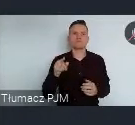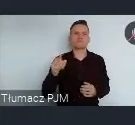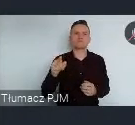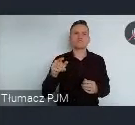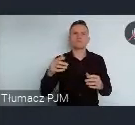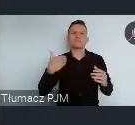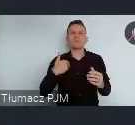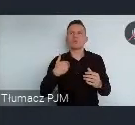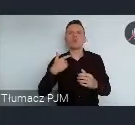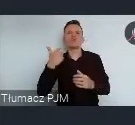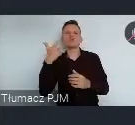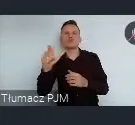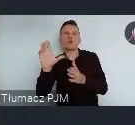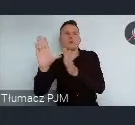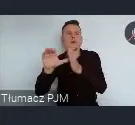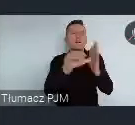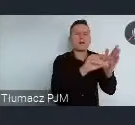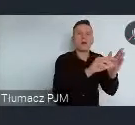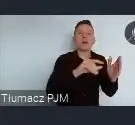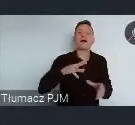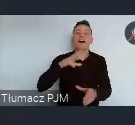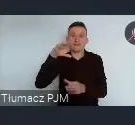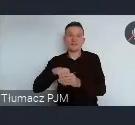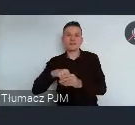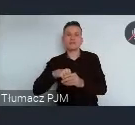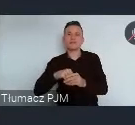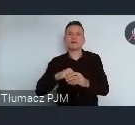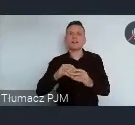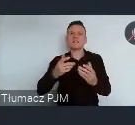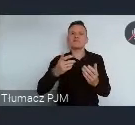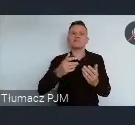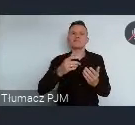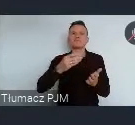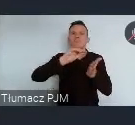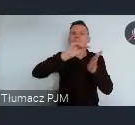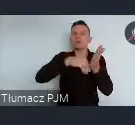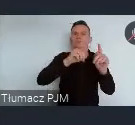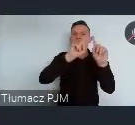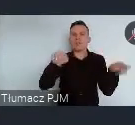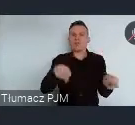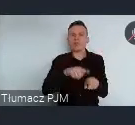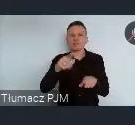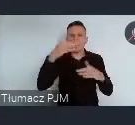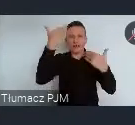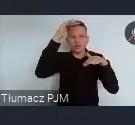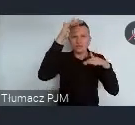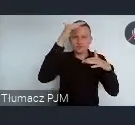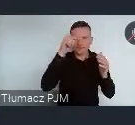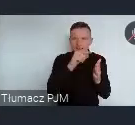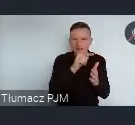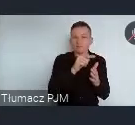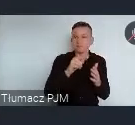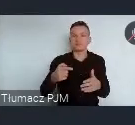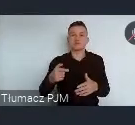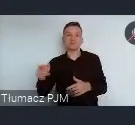podpisujących Deklarację Katowicką, tak że staramy się konsekwentnie wytyczone cele realizować i w ramach tego zrównoważonego rozwoju